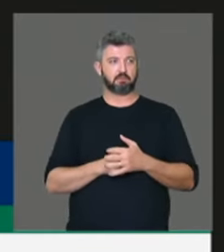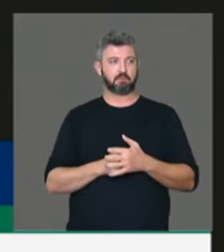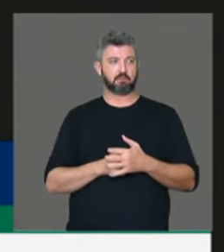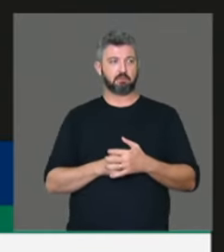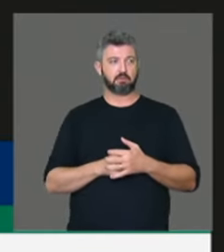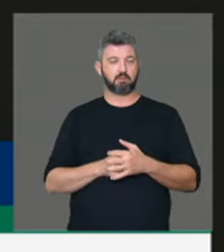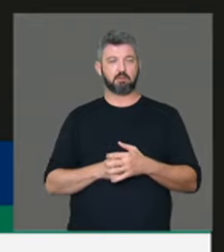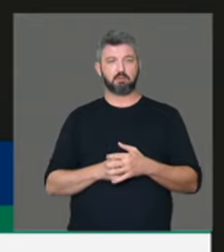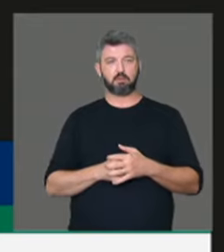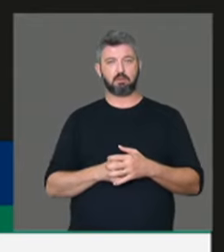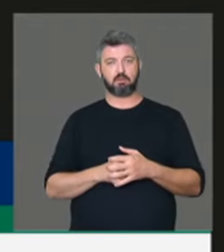CONTROLE . AS PESSOAS QUE TÊM O PARKINSON, ELAS NECESSITAM